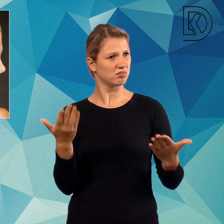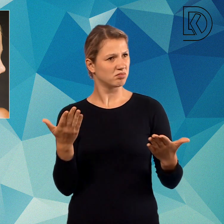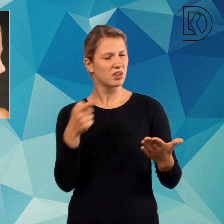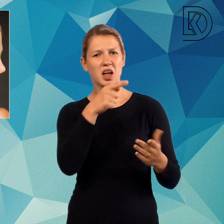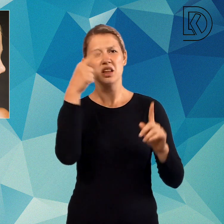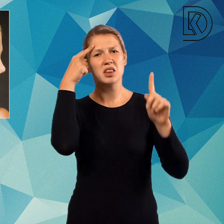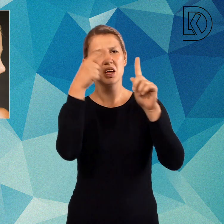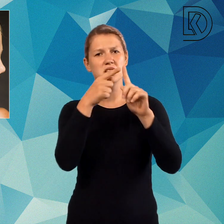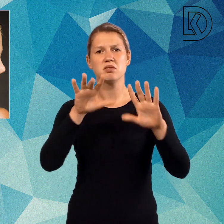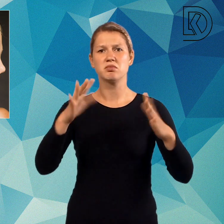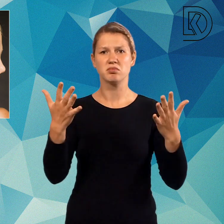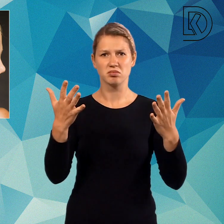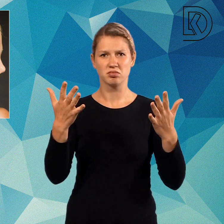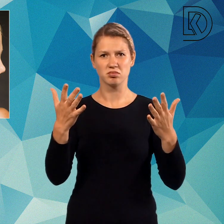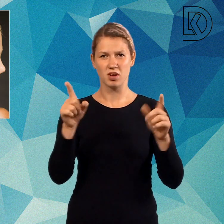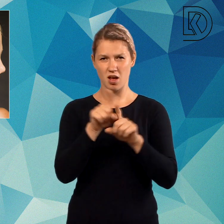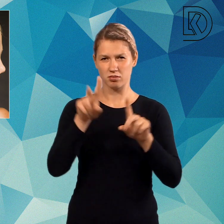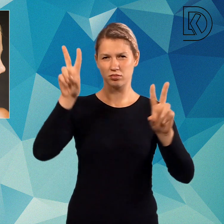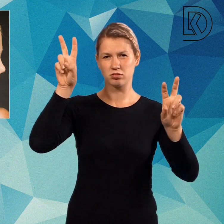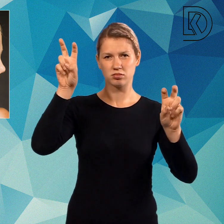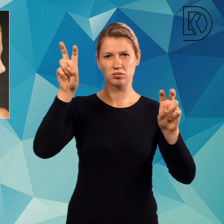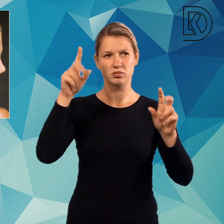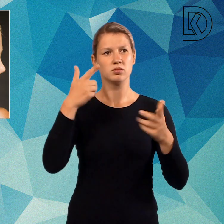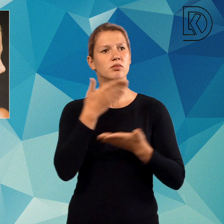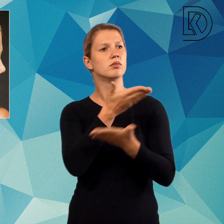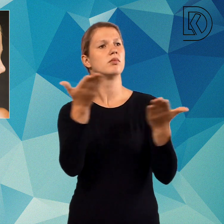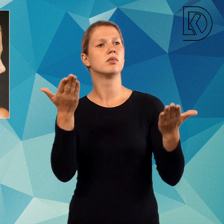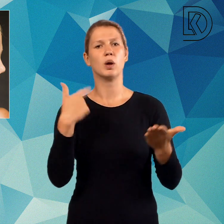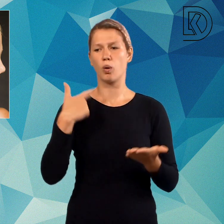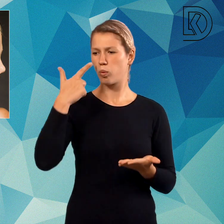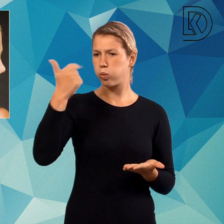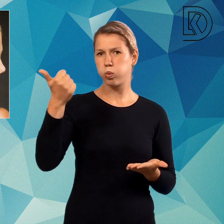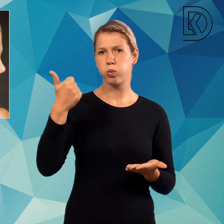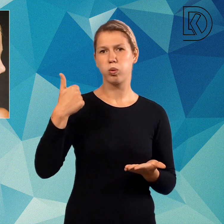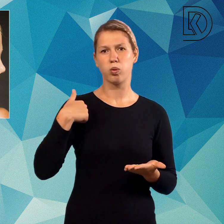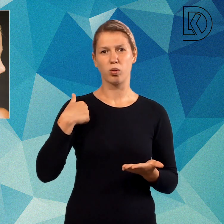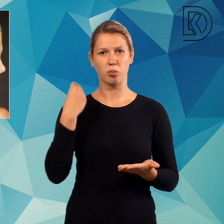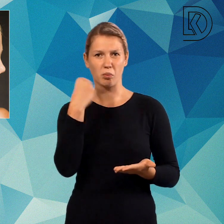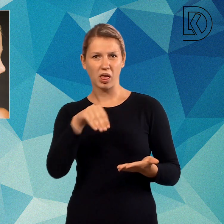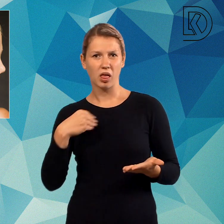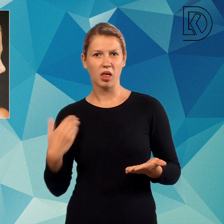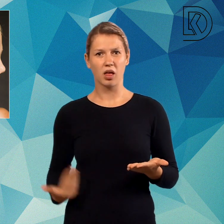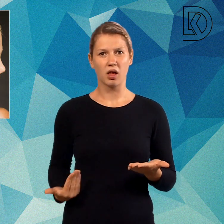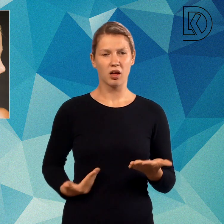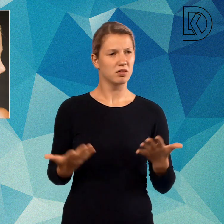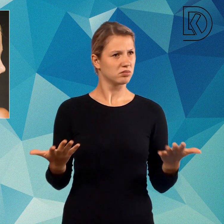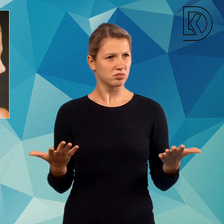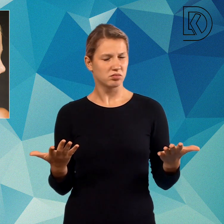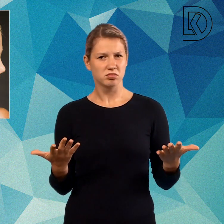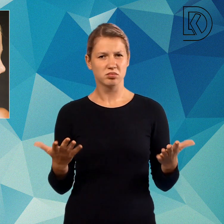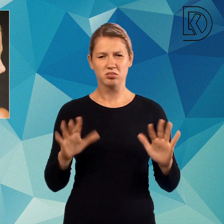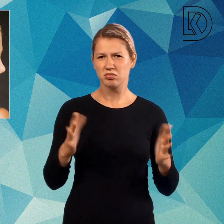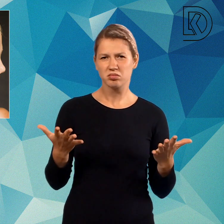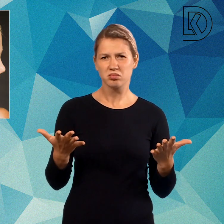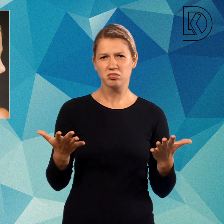klausdama: „Koks jūsų tikslas? Ar norite parodyti tik gražų, nudailintą gyvenimą?“